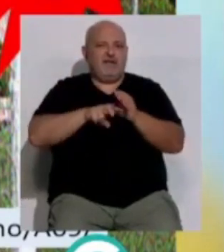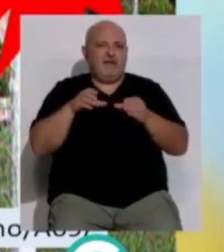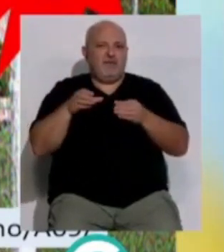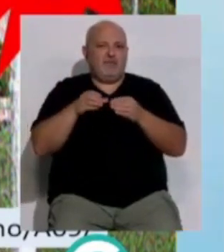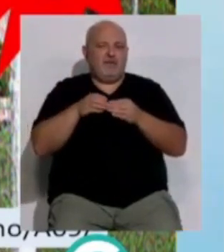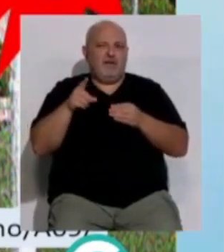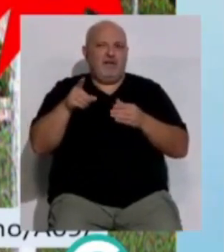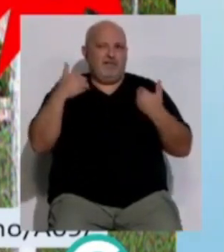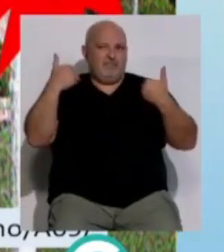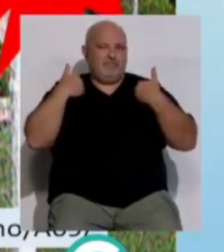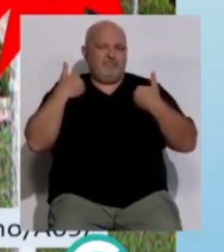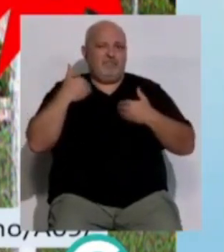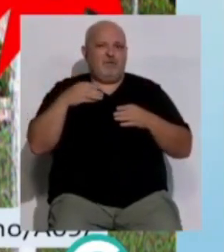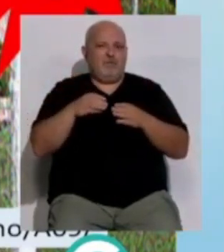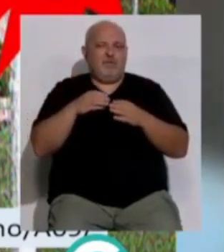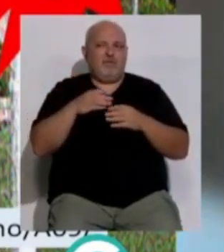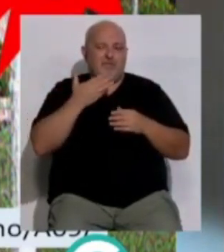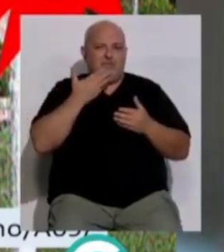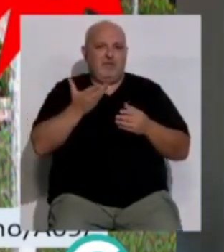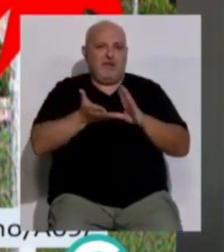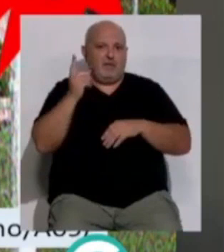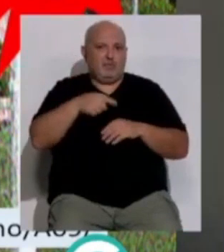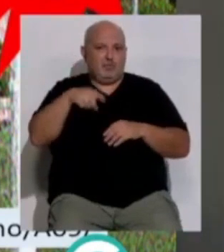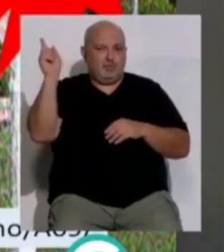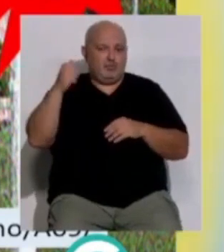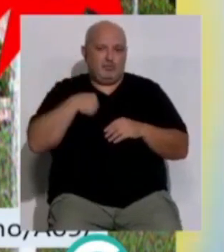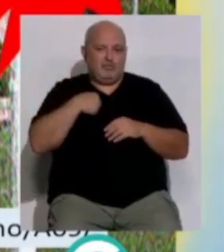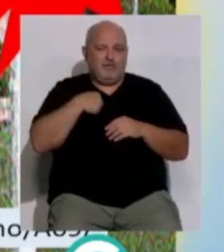porque tú liderabas ese grupo y me decía pues irás tú porque tendrás que ver la información